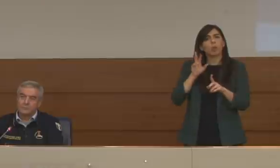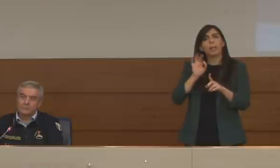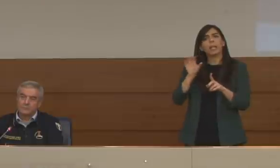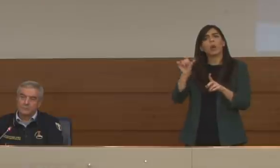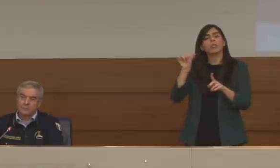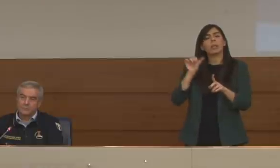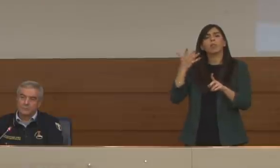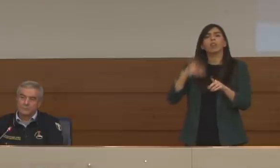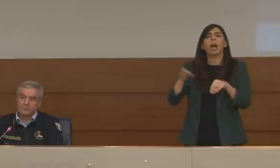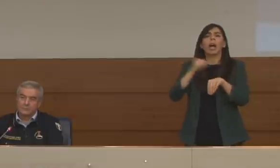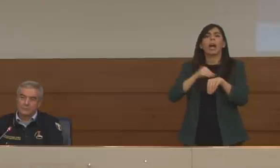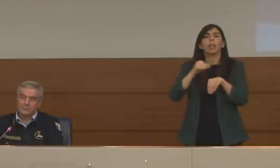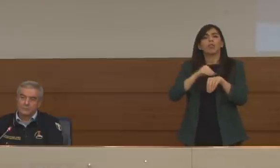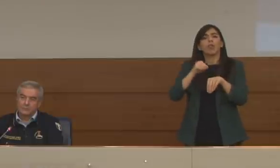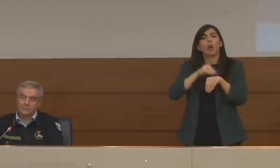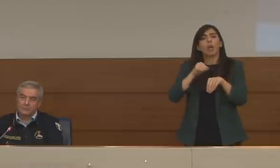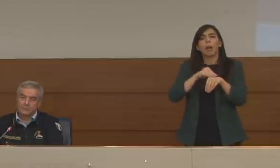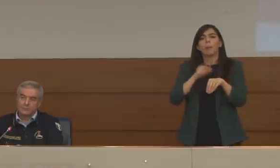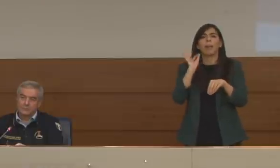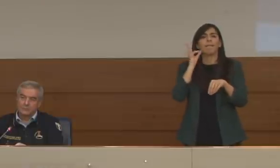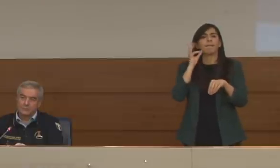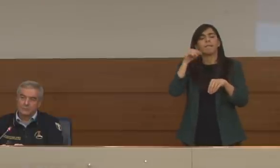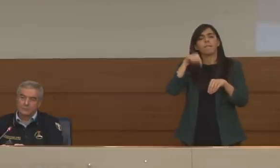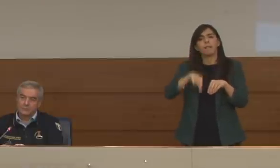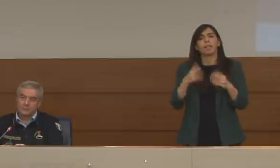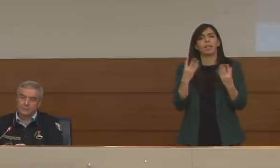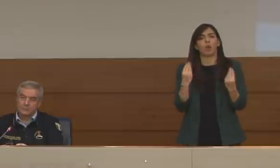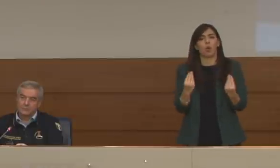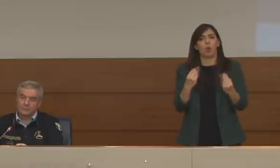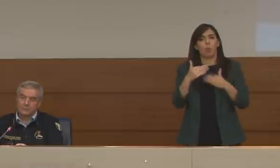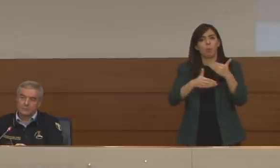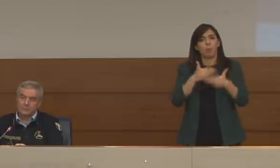puntuale di quello che si sta facendo. La Commissione Tecnico Scientifica